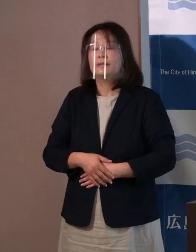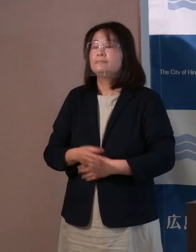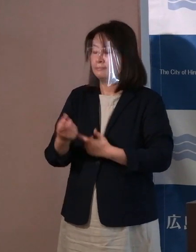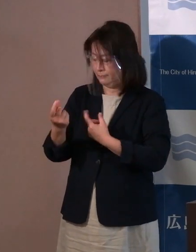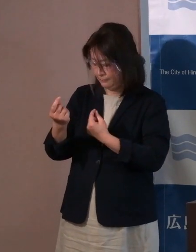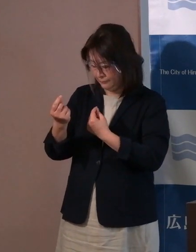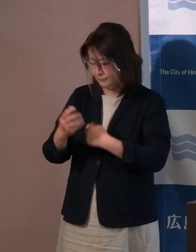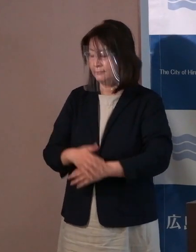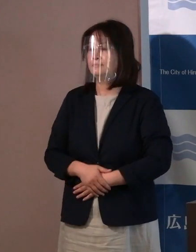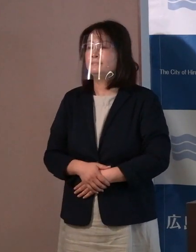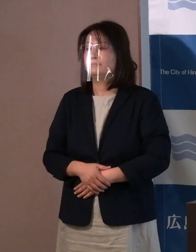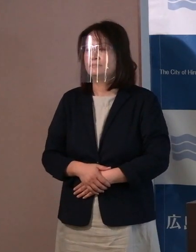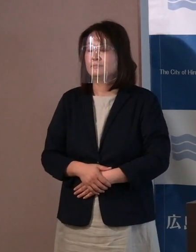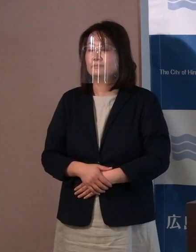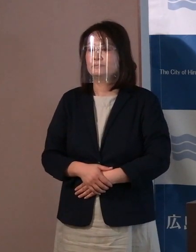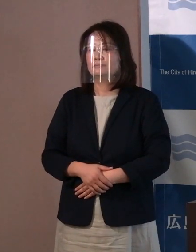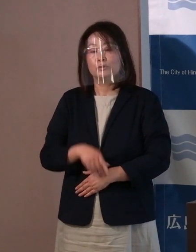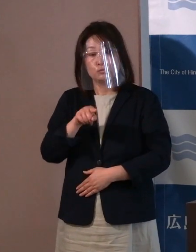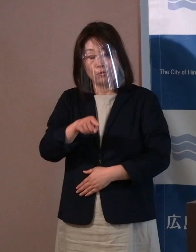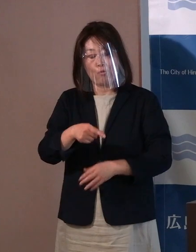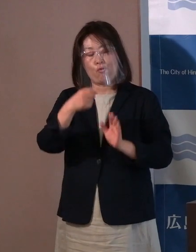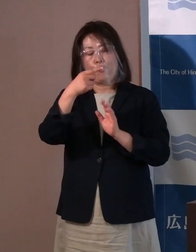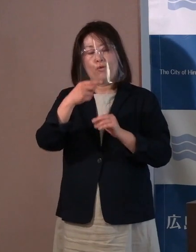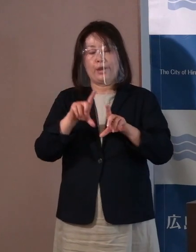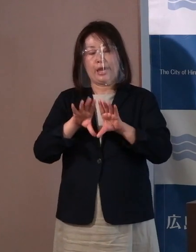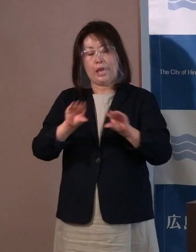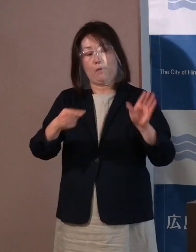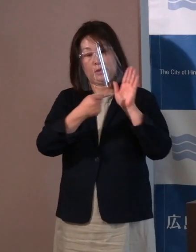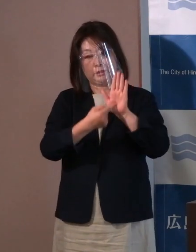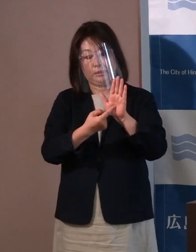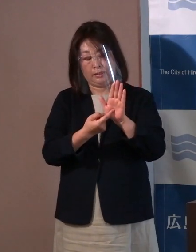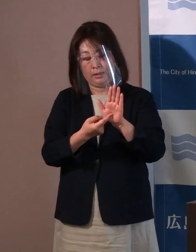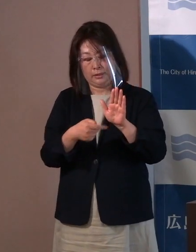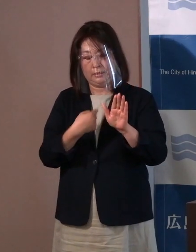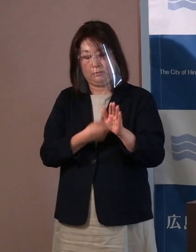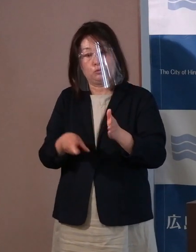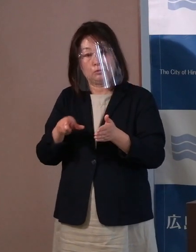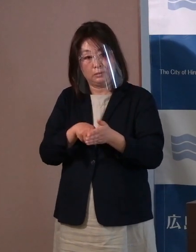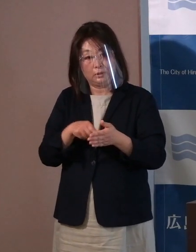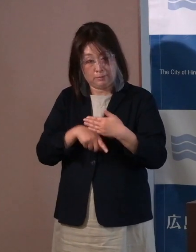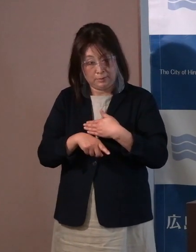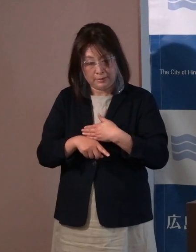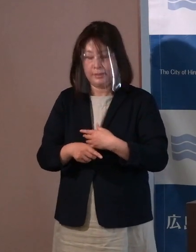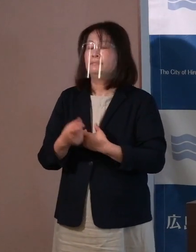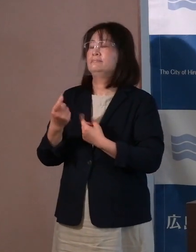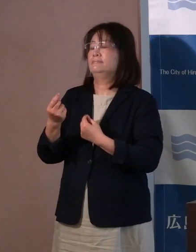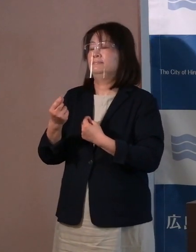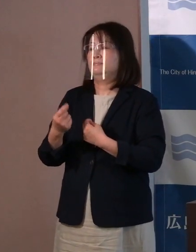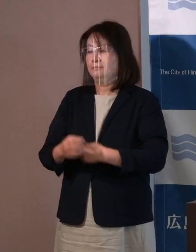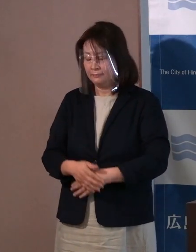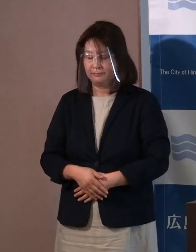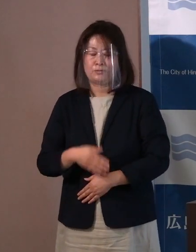それを平和宣言の中に込めたということで｡ (市長)はい｡ (記者)分かりました｡以上です｡